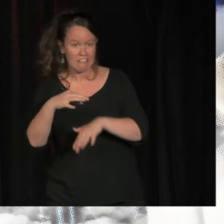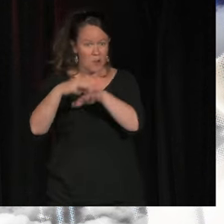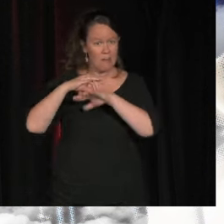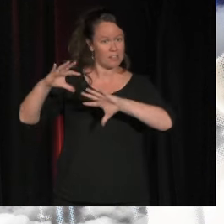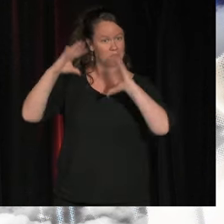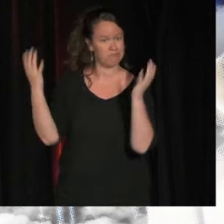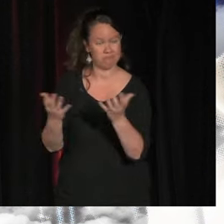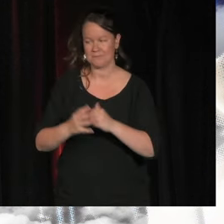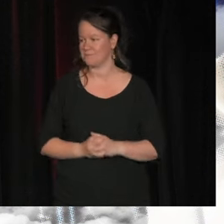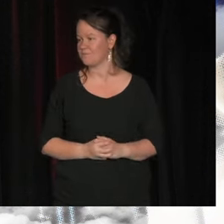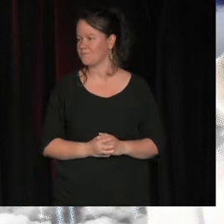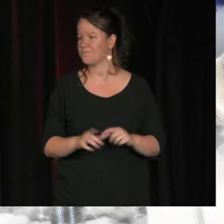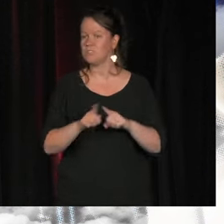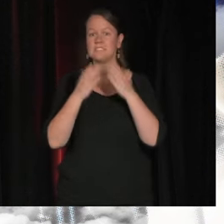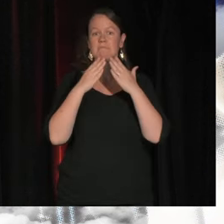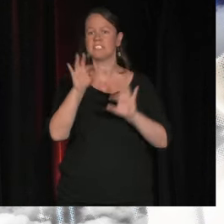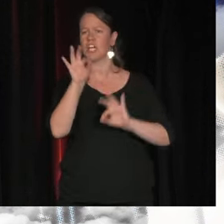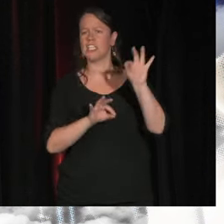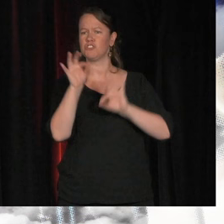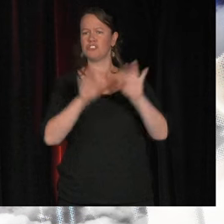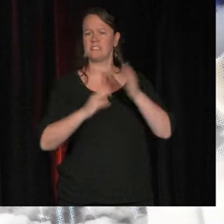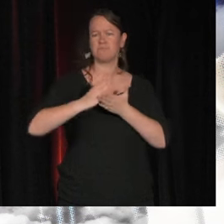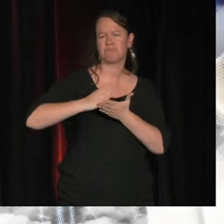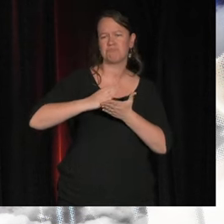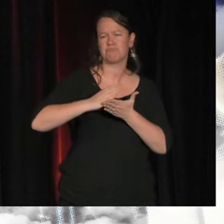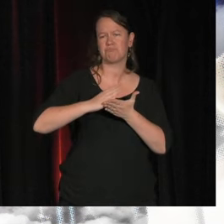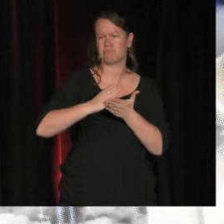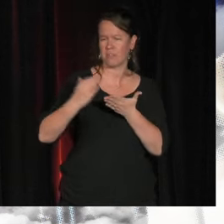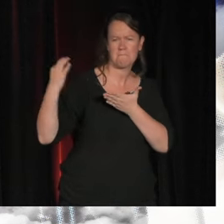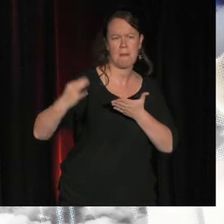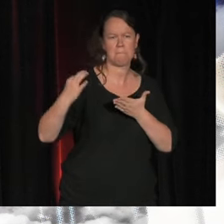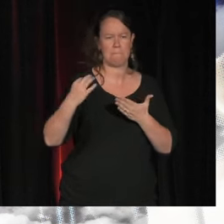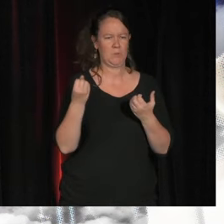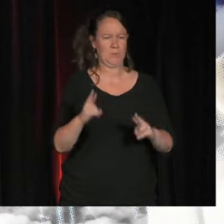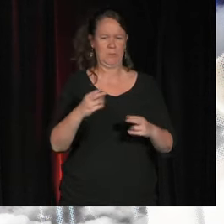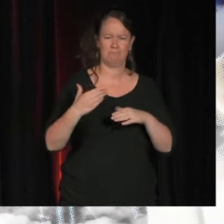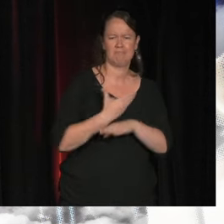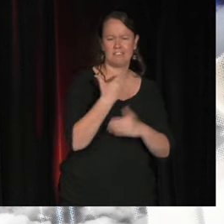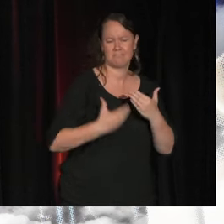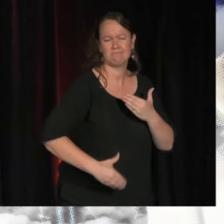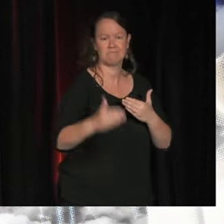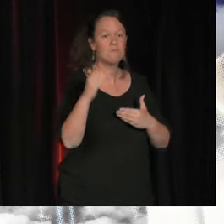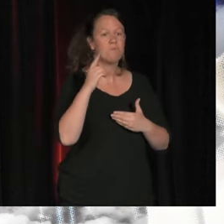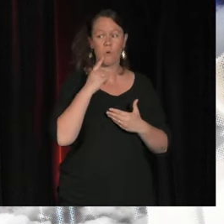Merci aussi à la Régie, qui a tout préparé au poil pour que ça se passe bien ce soir parce qu'il y a aussi une rediffusion